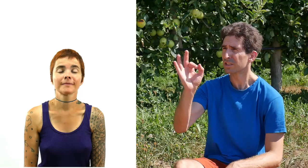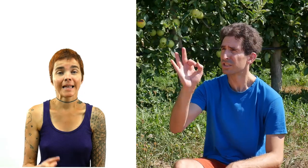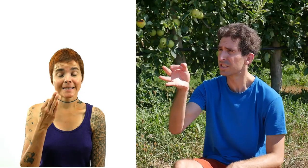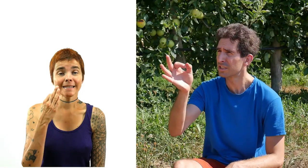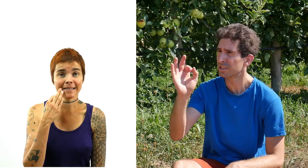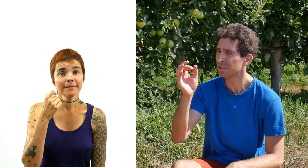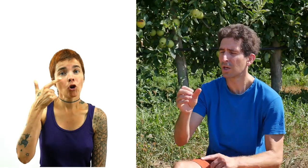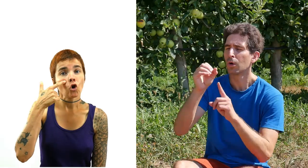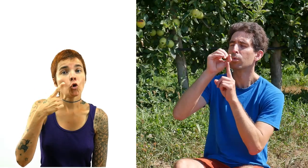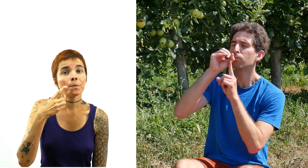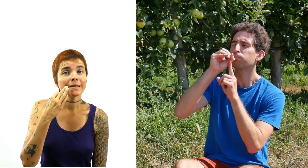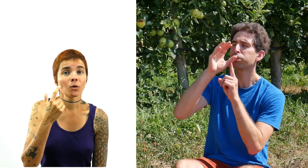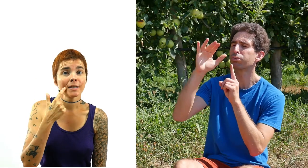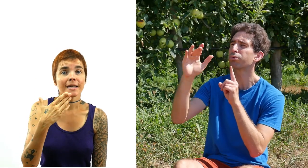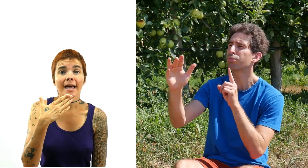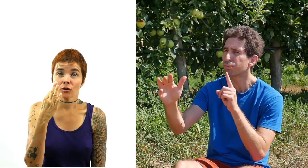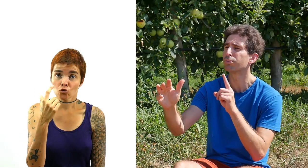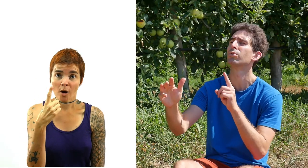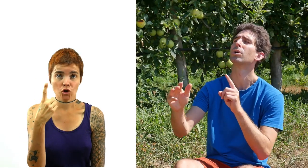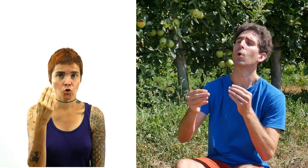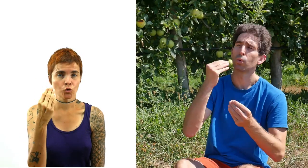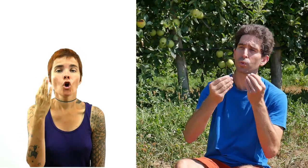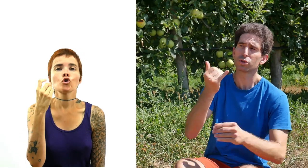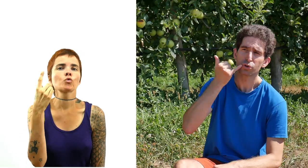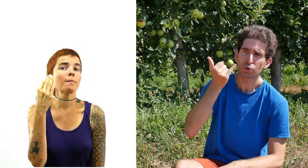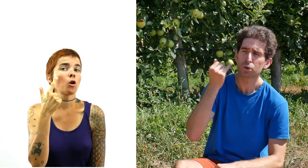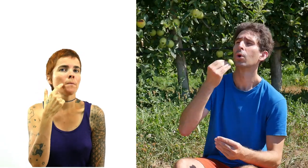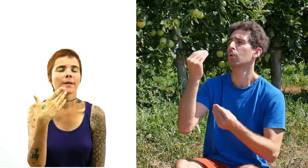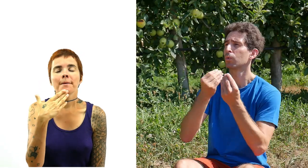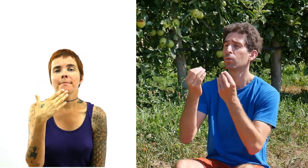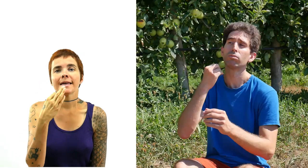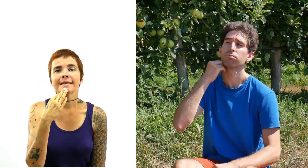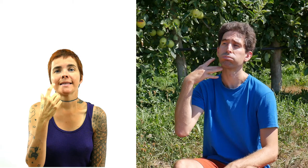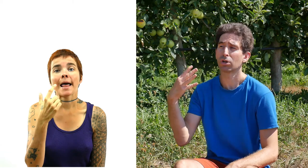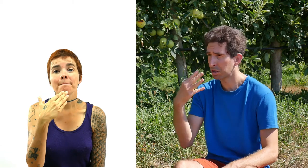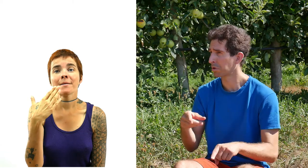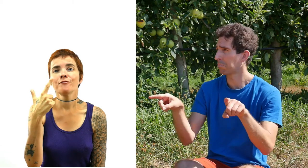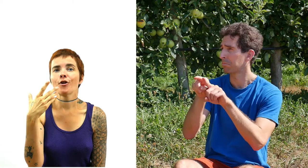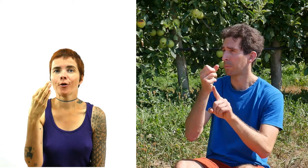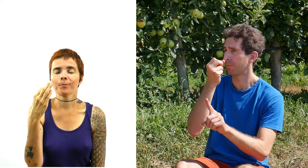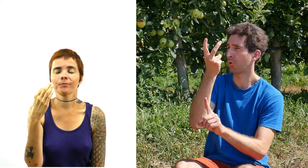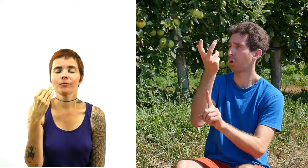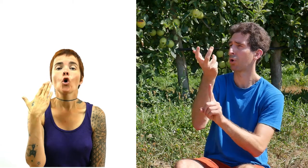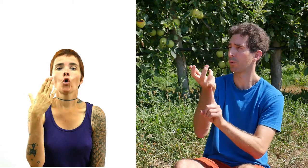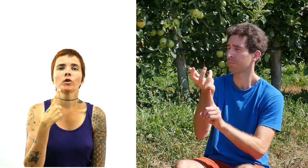Si si, le pissenlit est soit jaune, soit blanc mais c’est la même fleur.